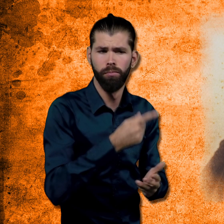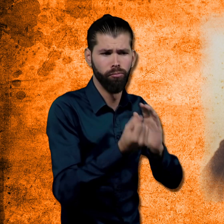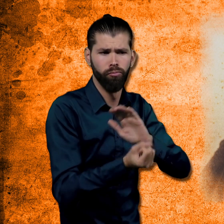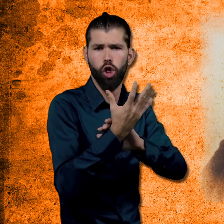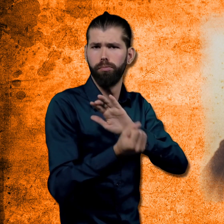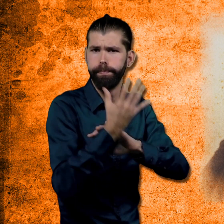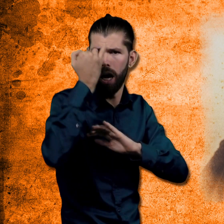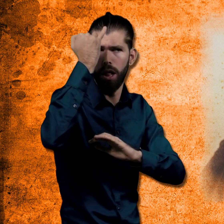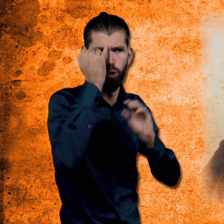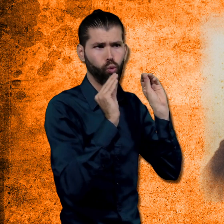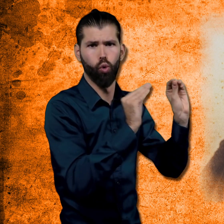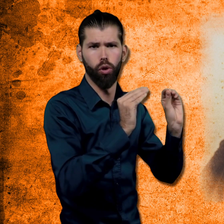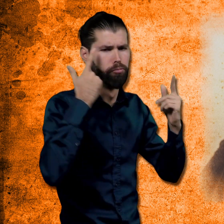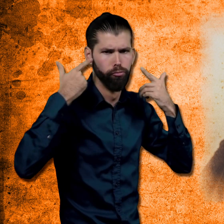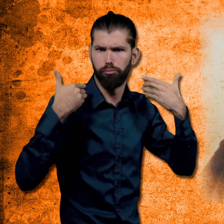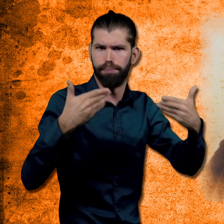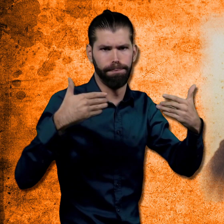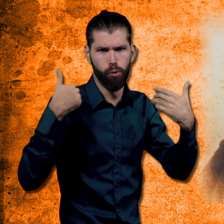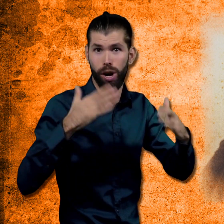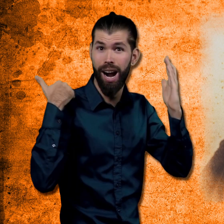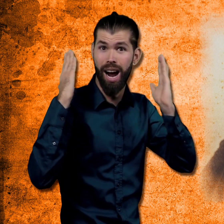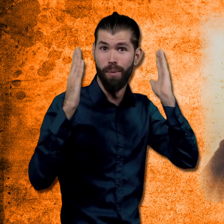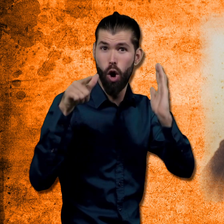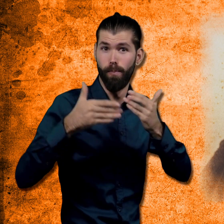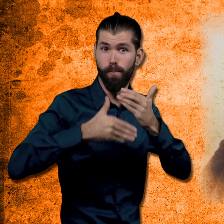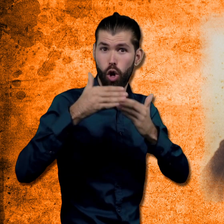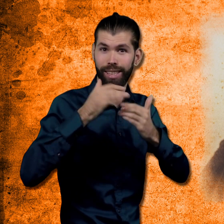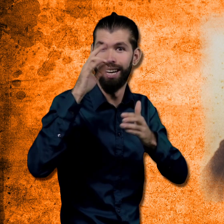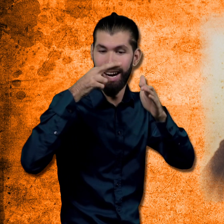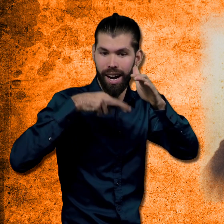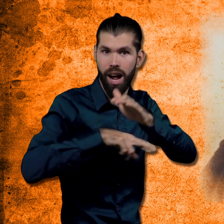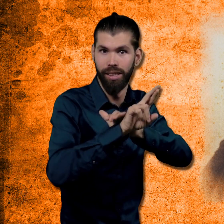Les seves creacions s’emmarquen en el context del Modernisme i de la Renaixença,